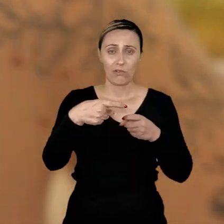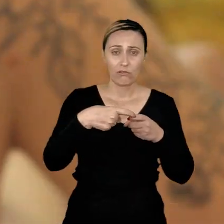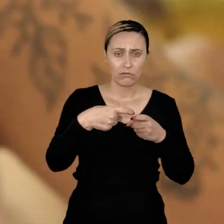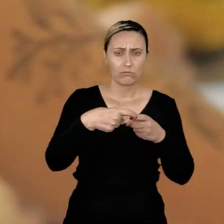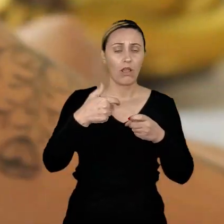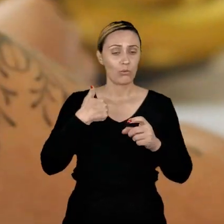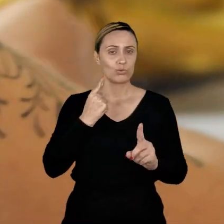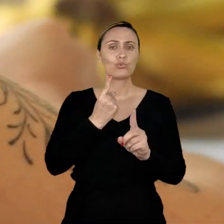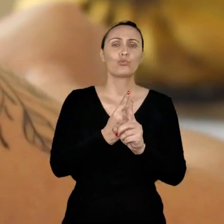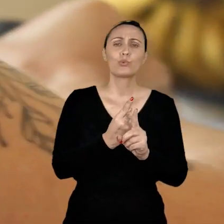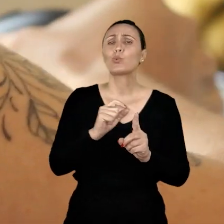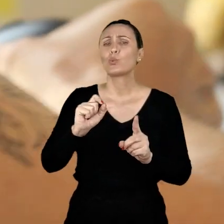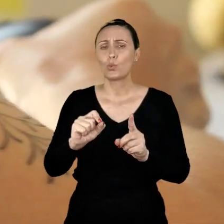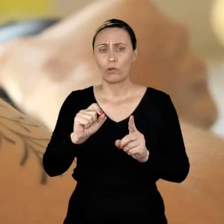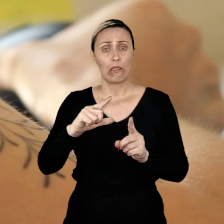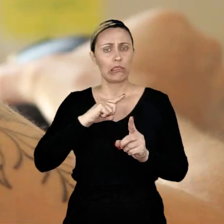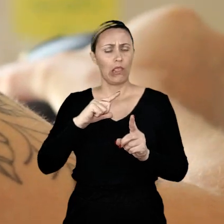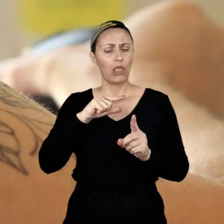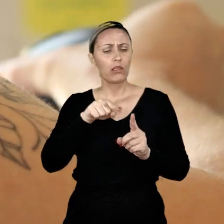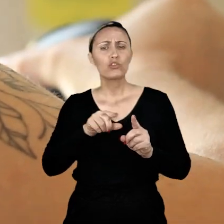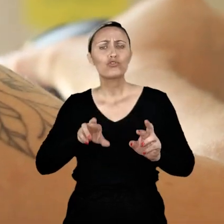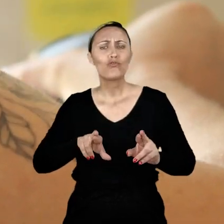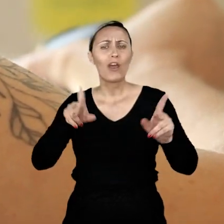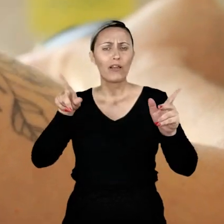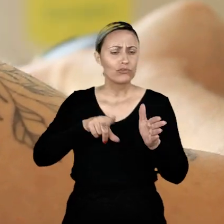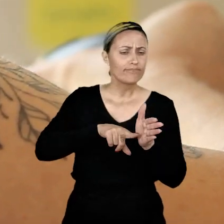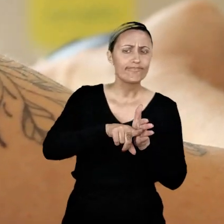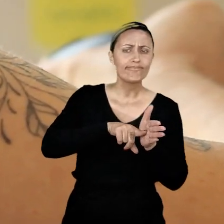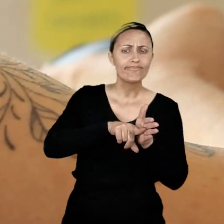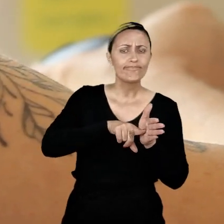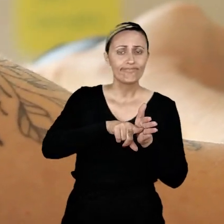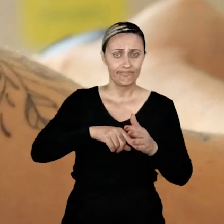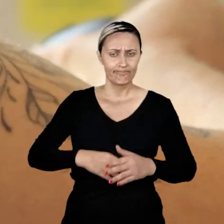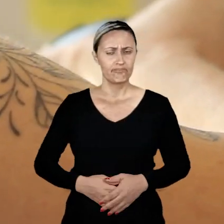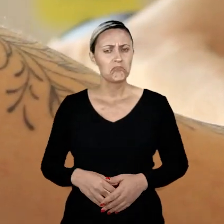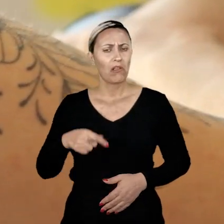Houve alteração em um exame. Nesse momento eu pensei